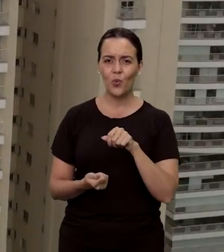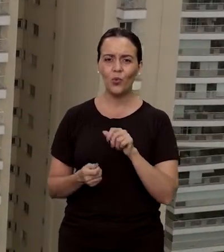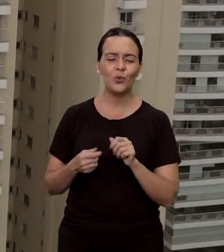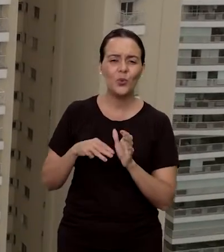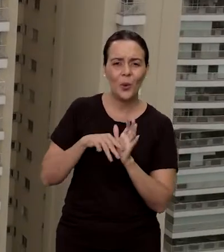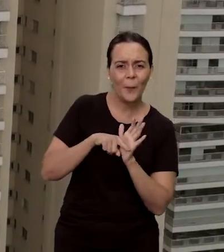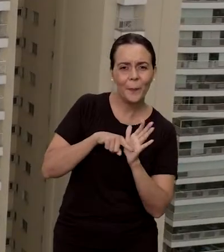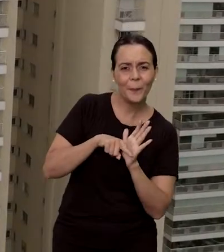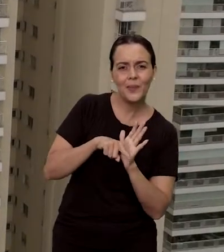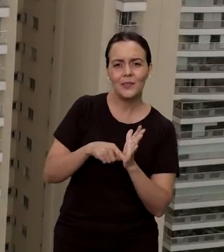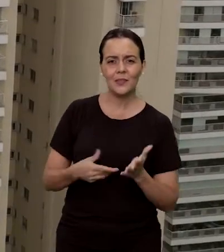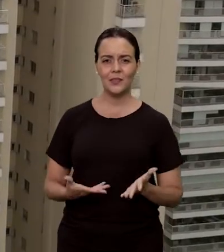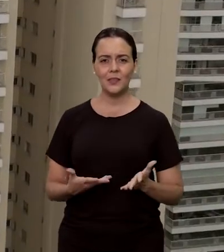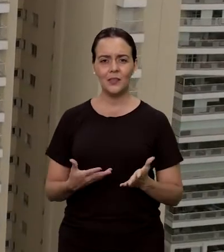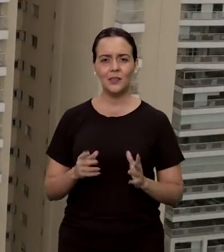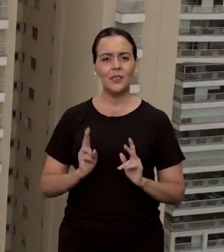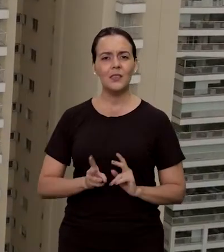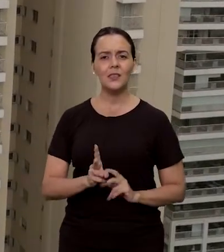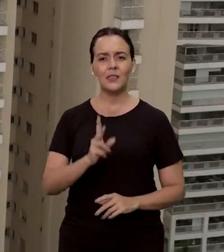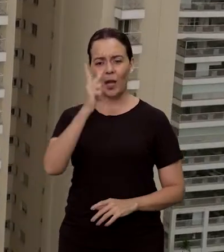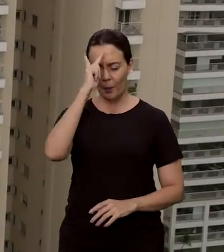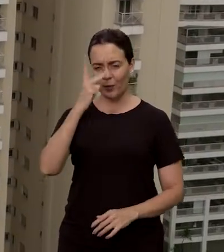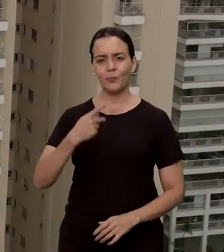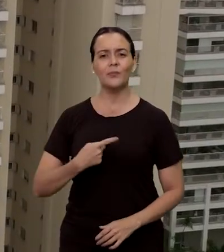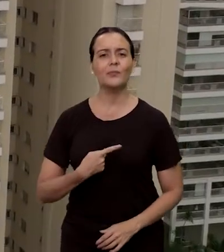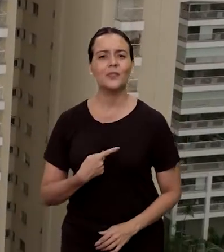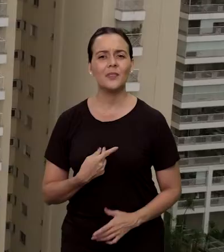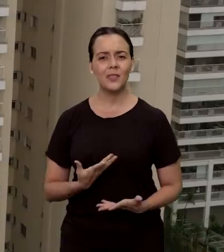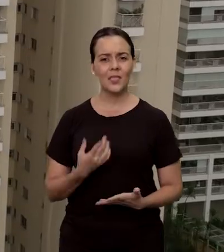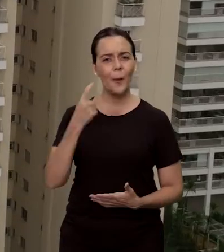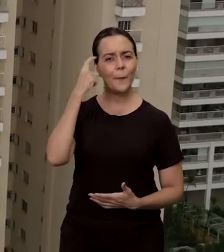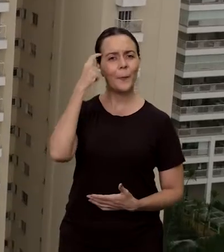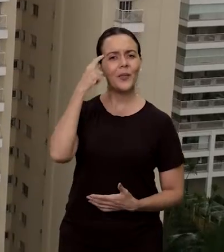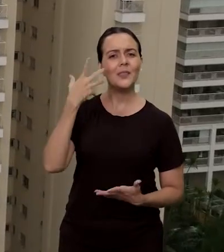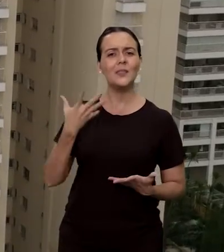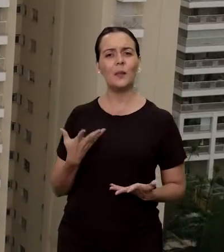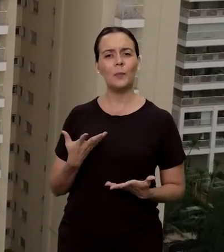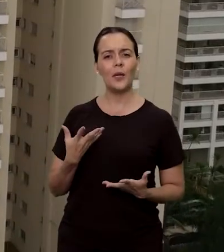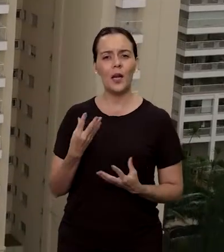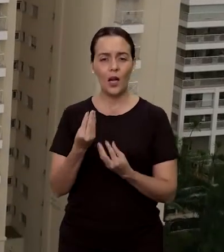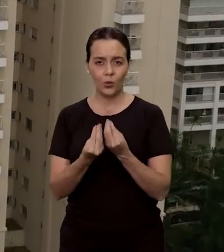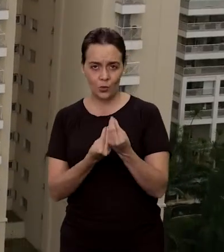pautada no falogocentrismo, como vai chamar o Derrida, esse pensamento pautado